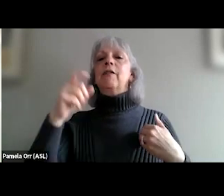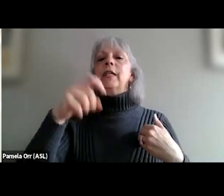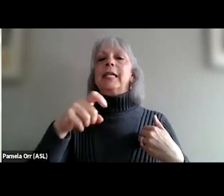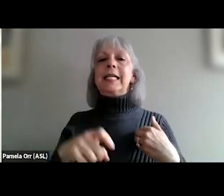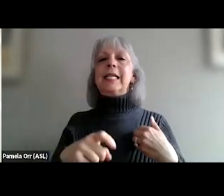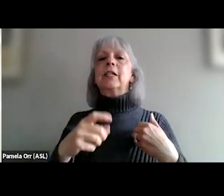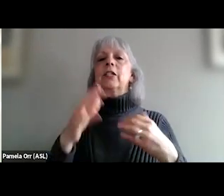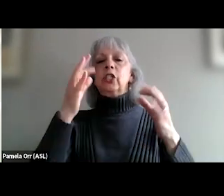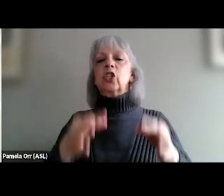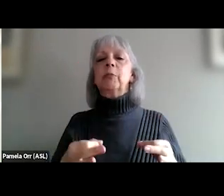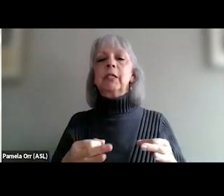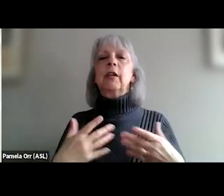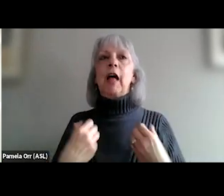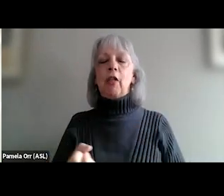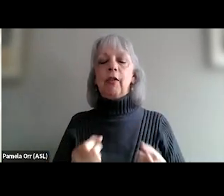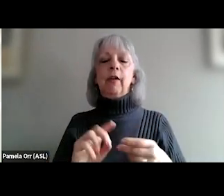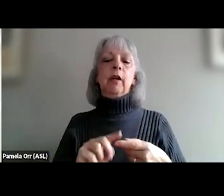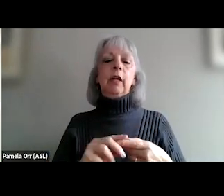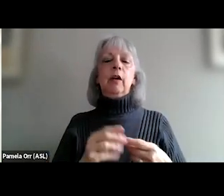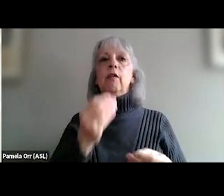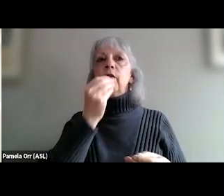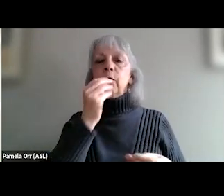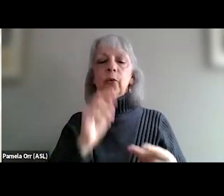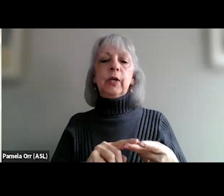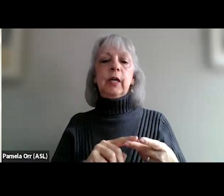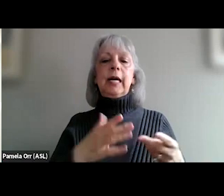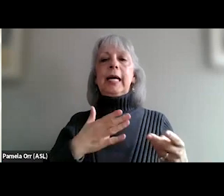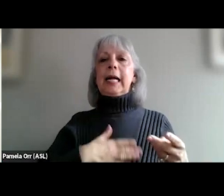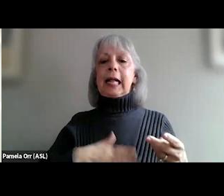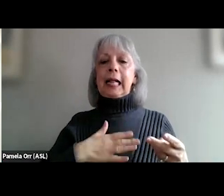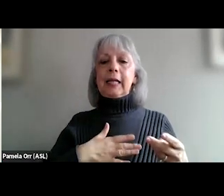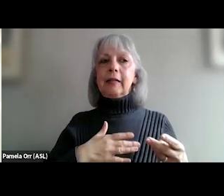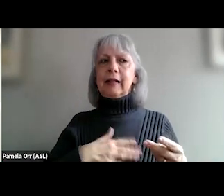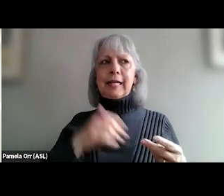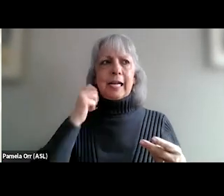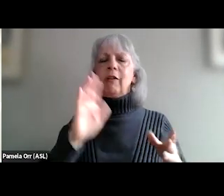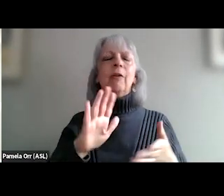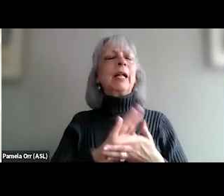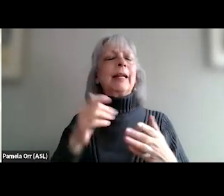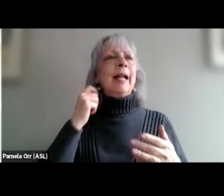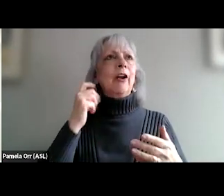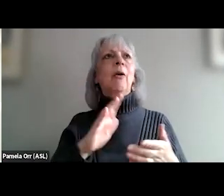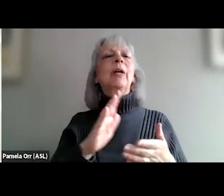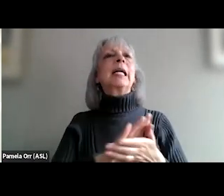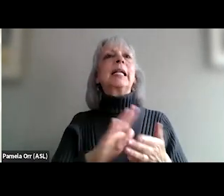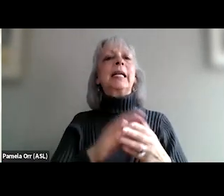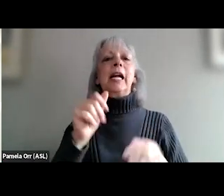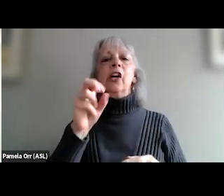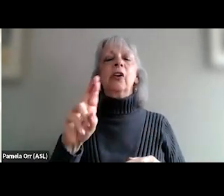Como comida nutritiva, aire limpio, vivienda estable y apoyo social.